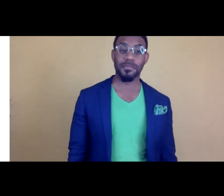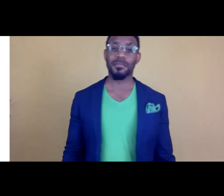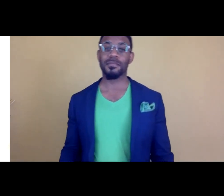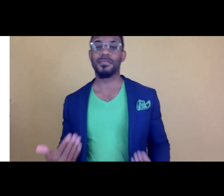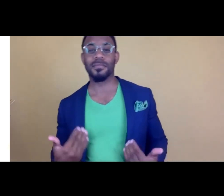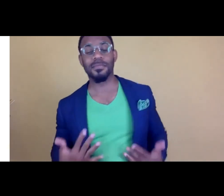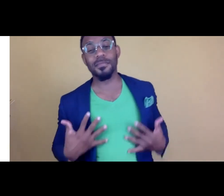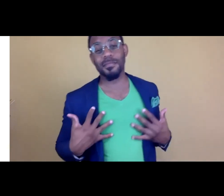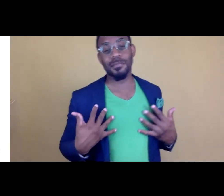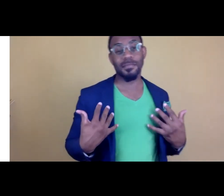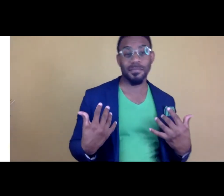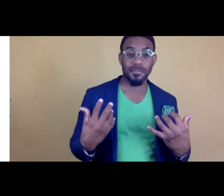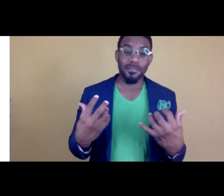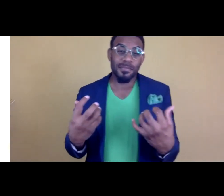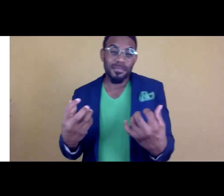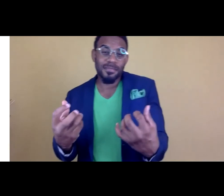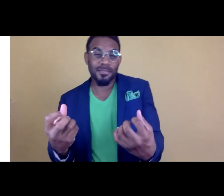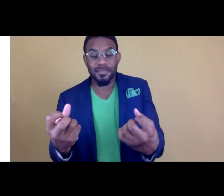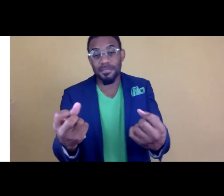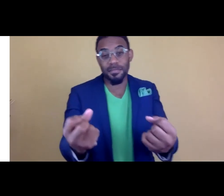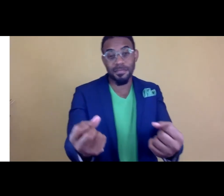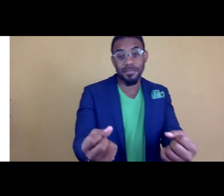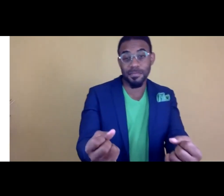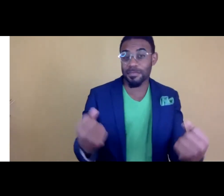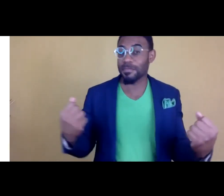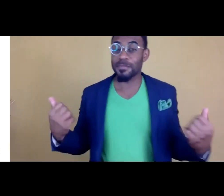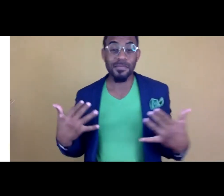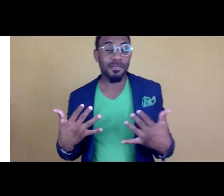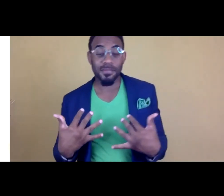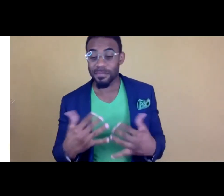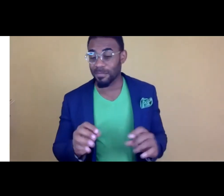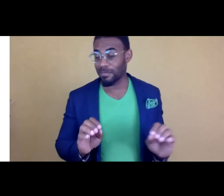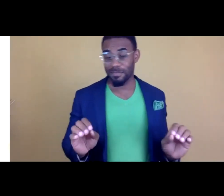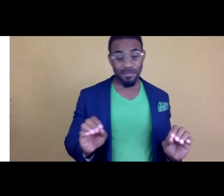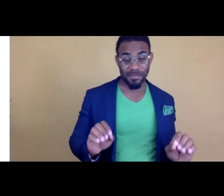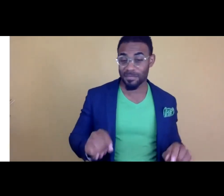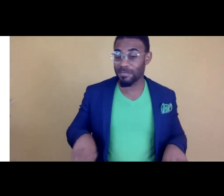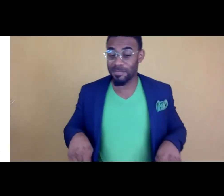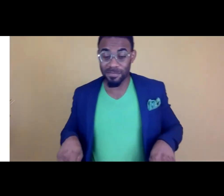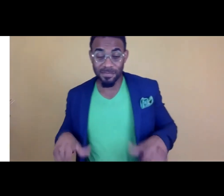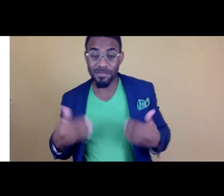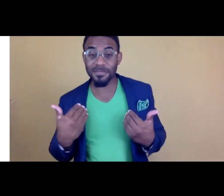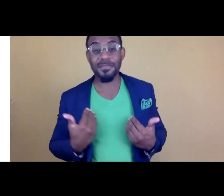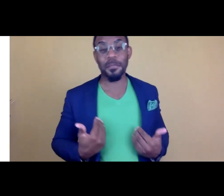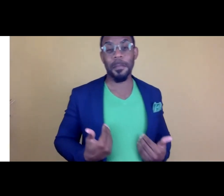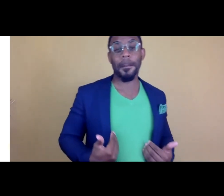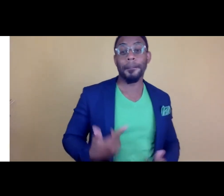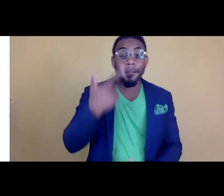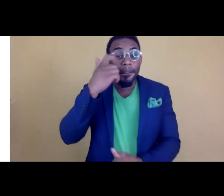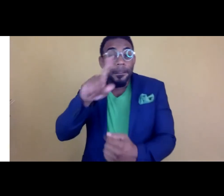Yo soy valiente, El miedo no me suena,